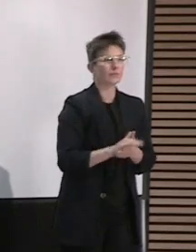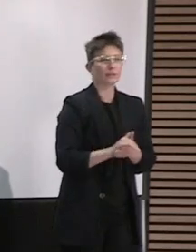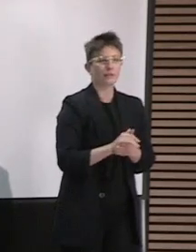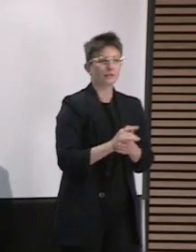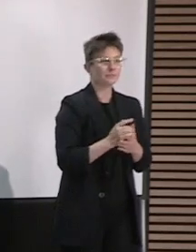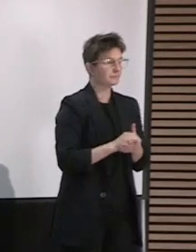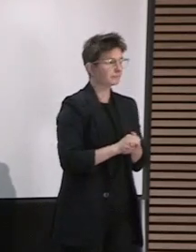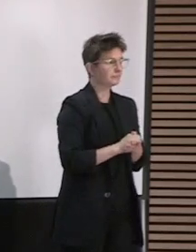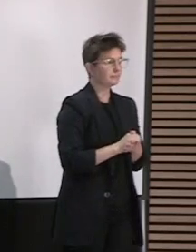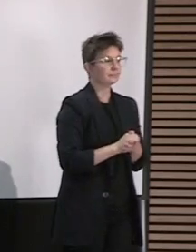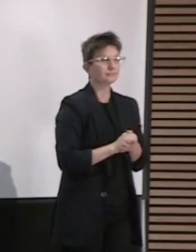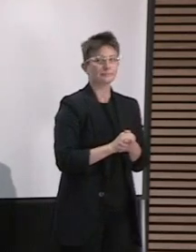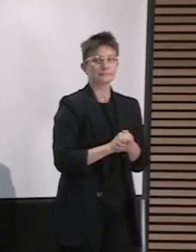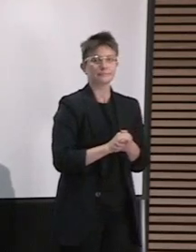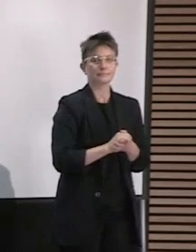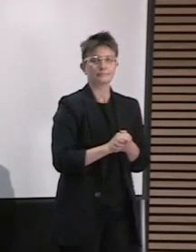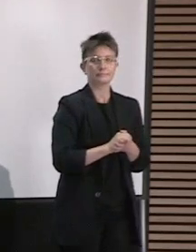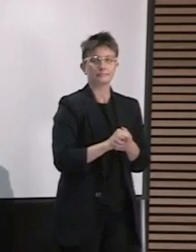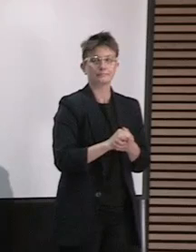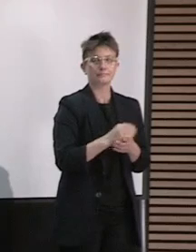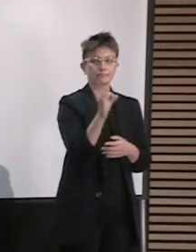Ki to whakaaro, kua